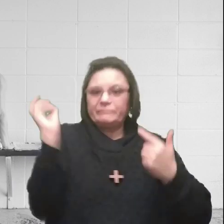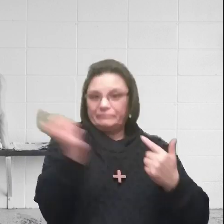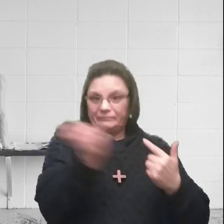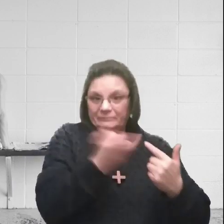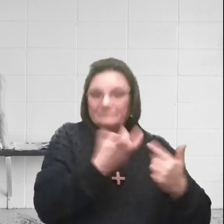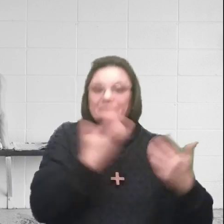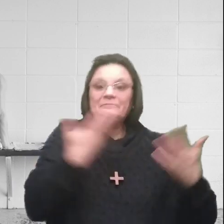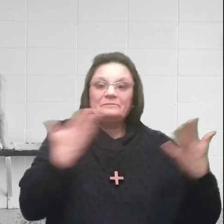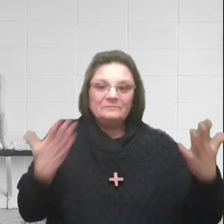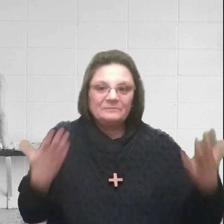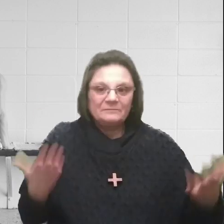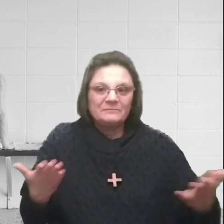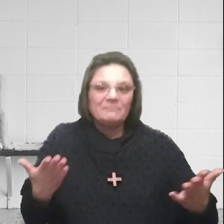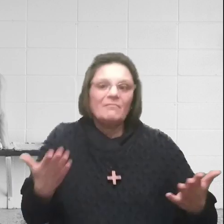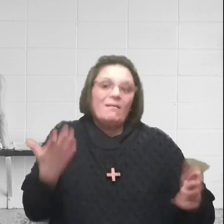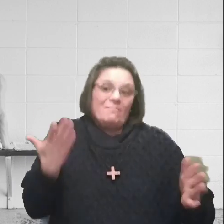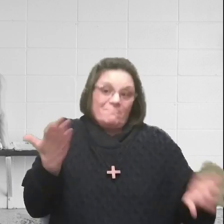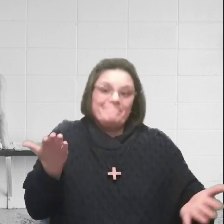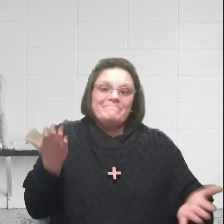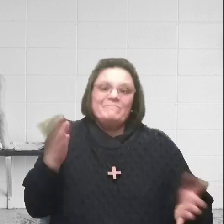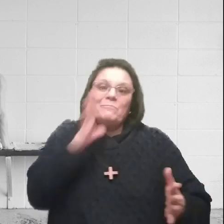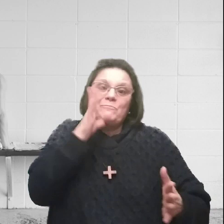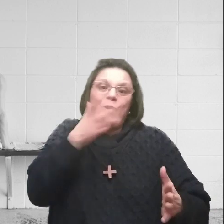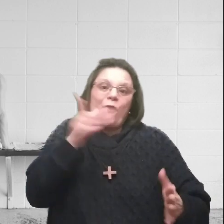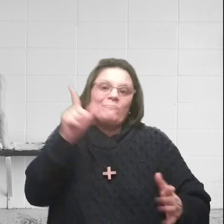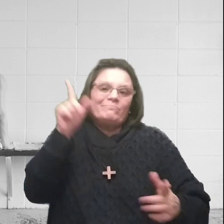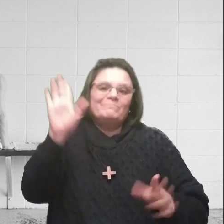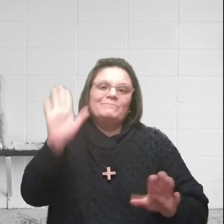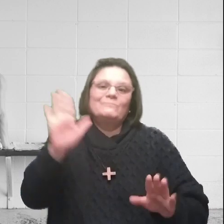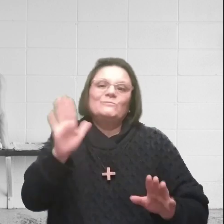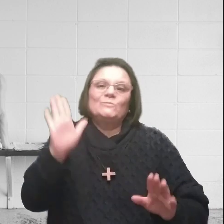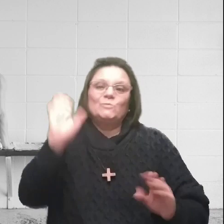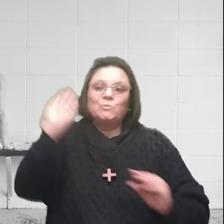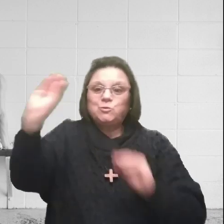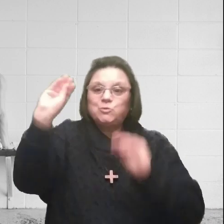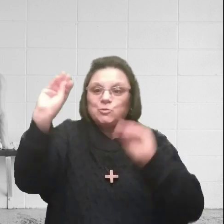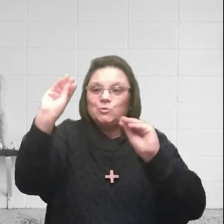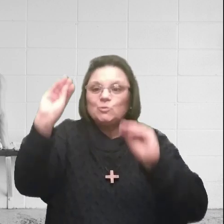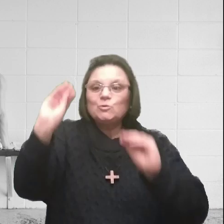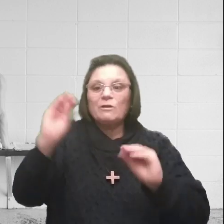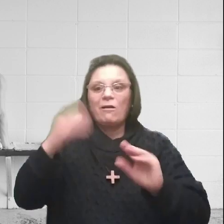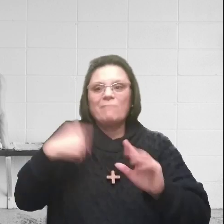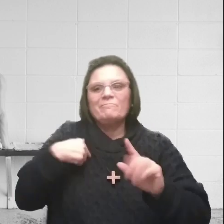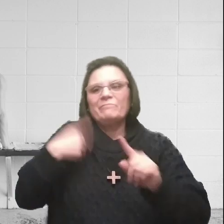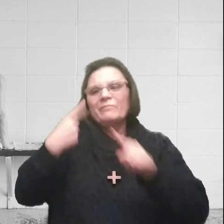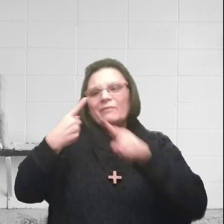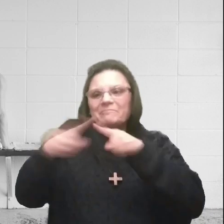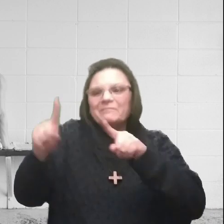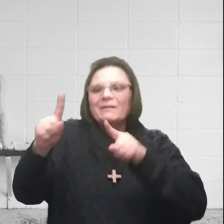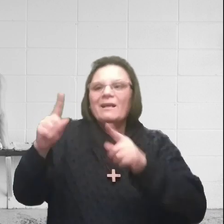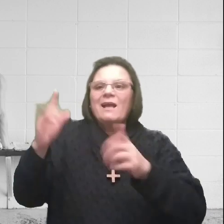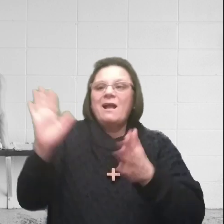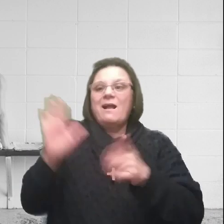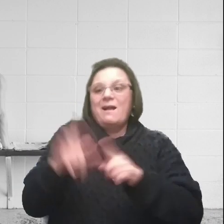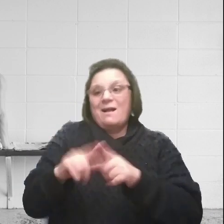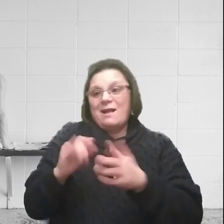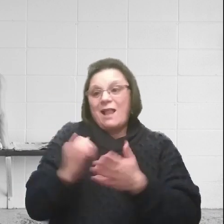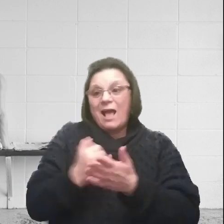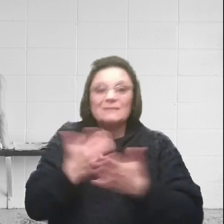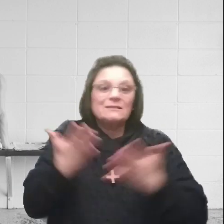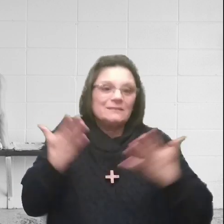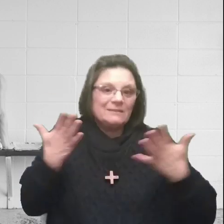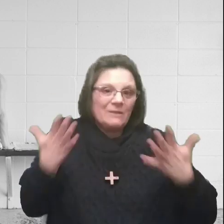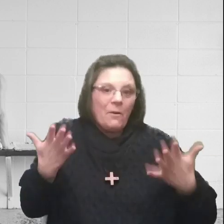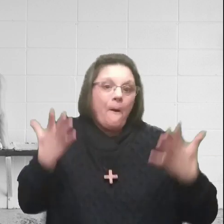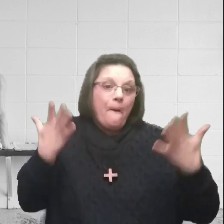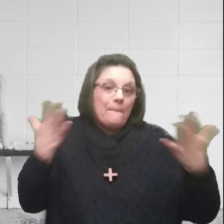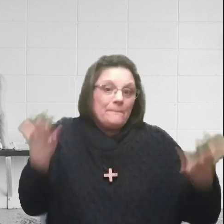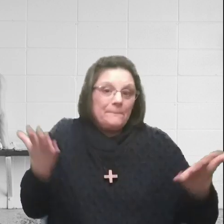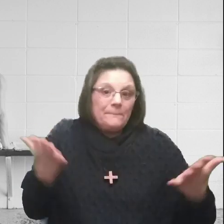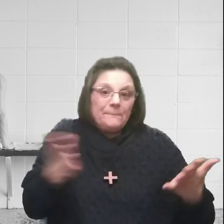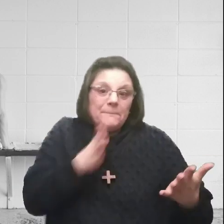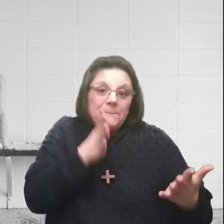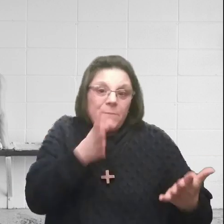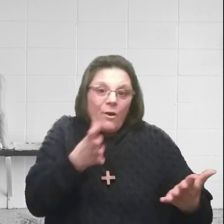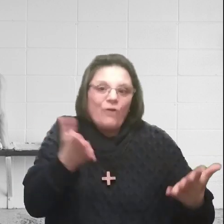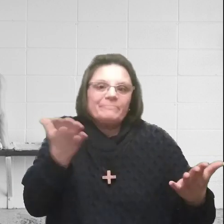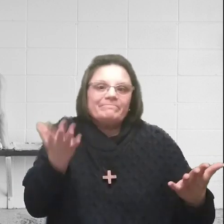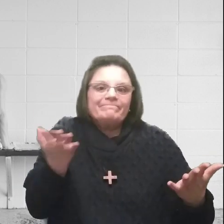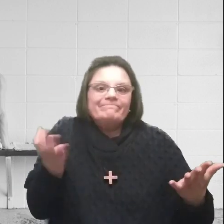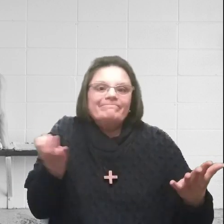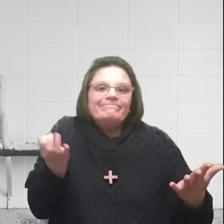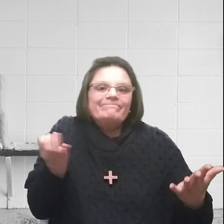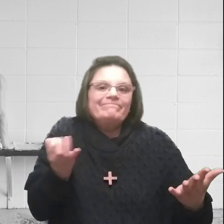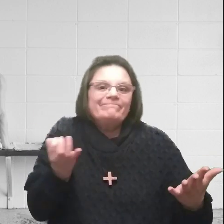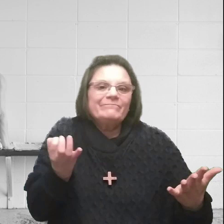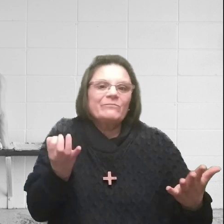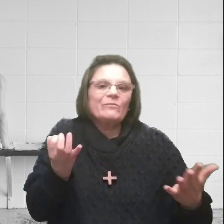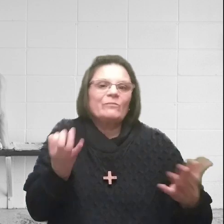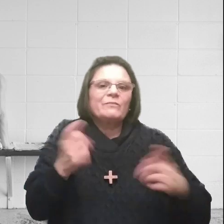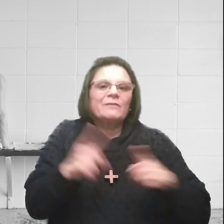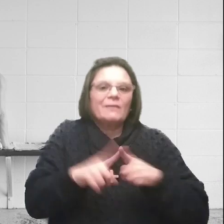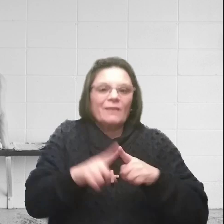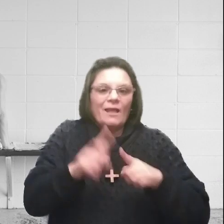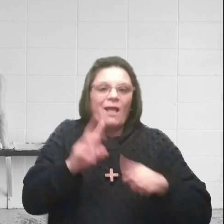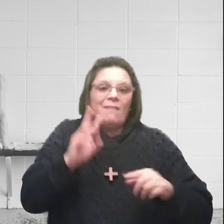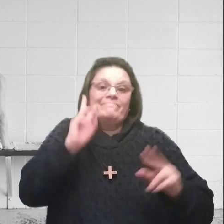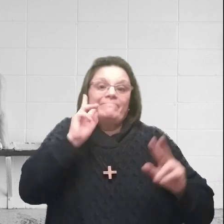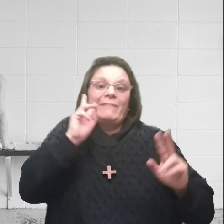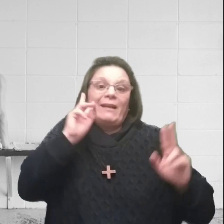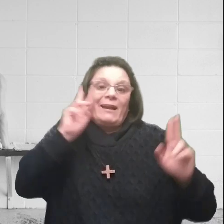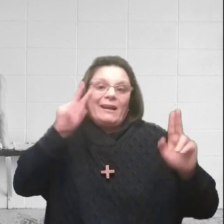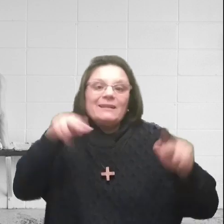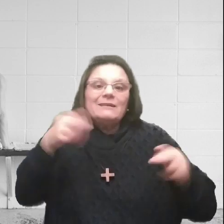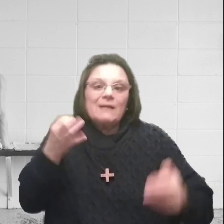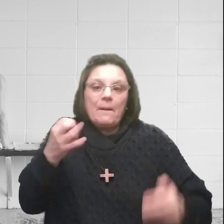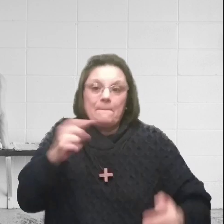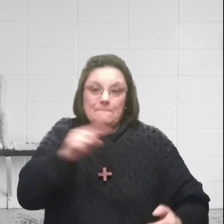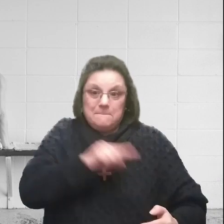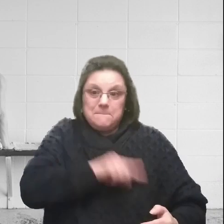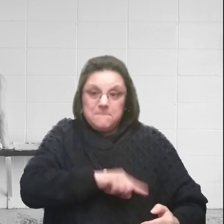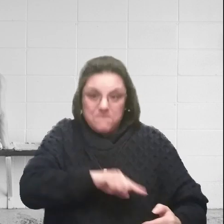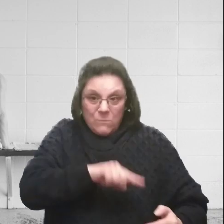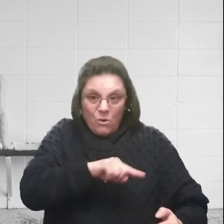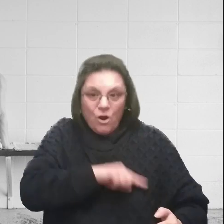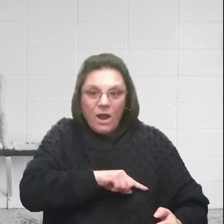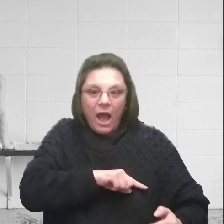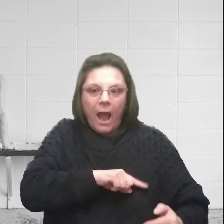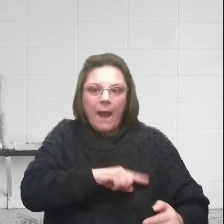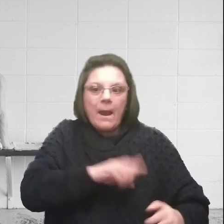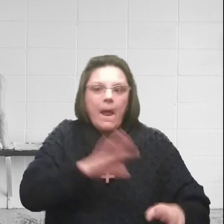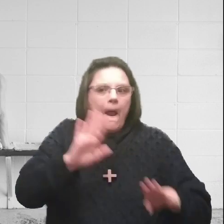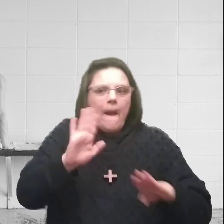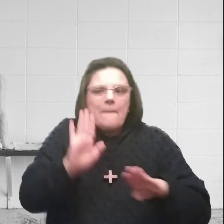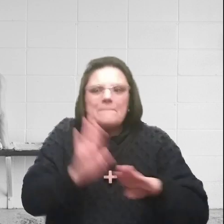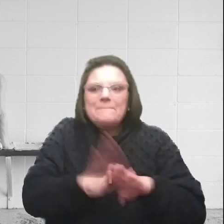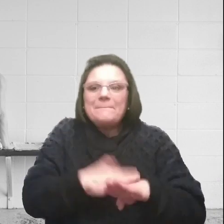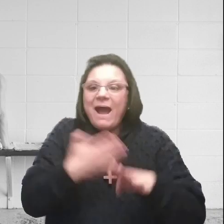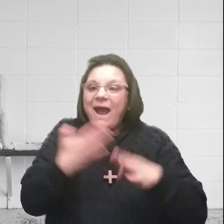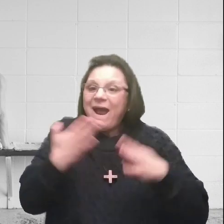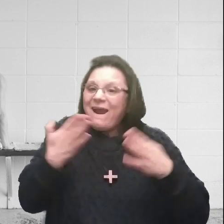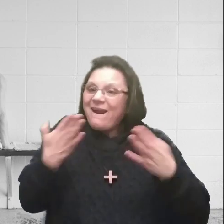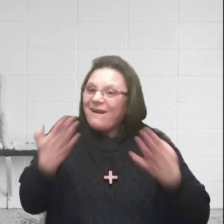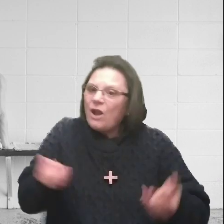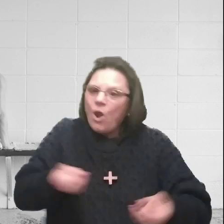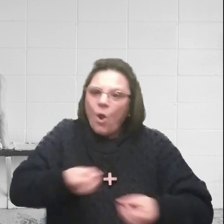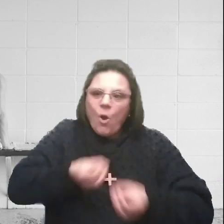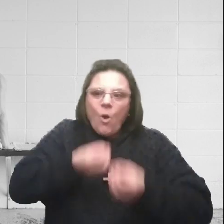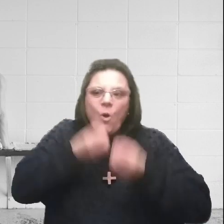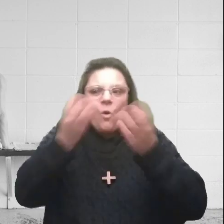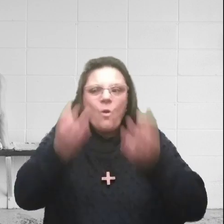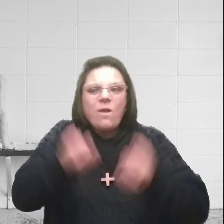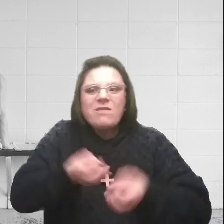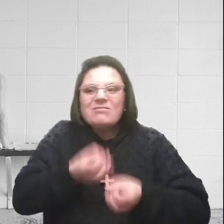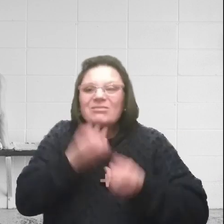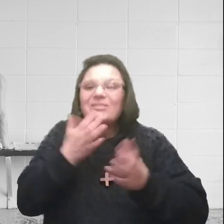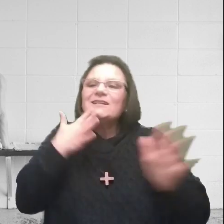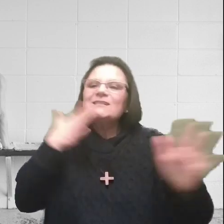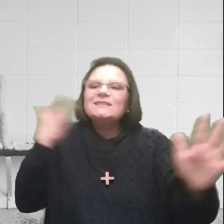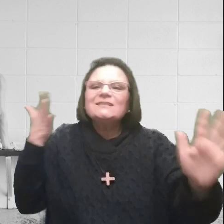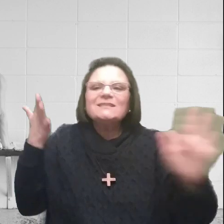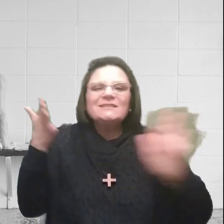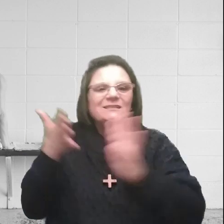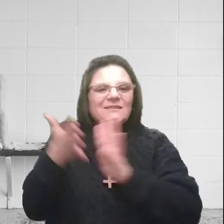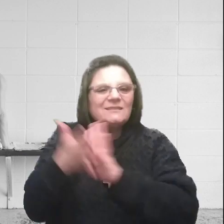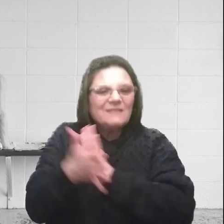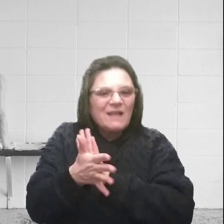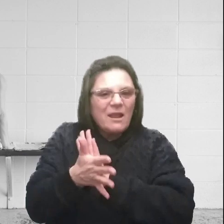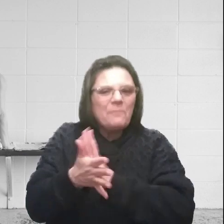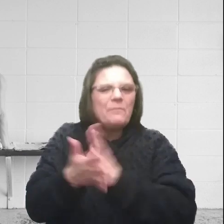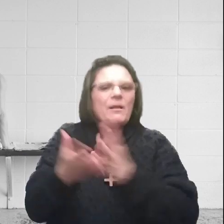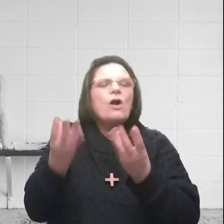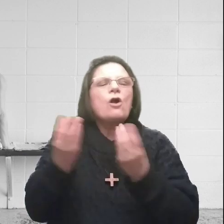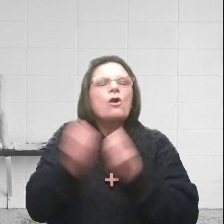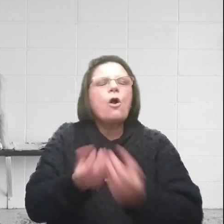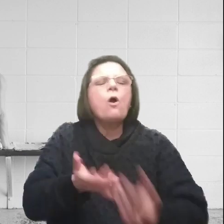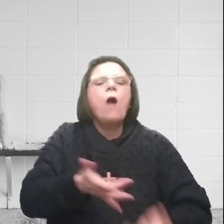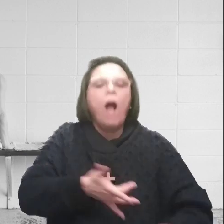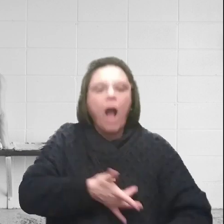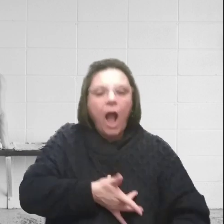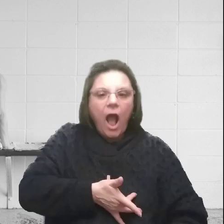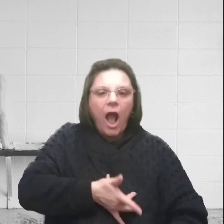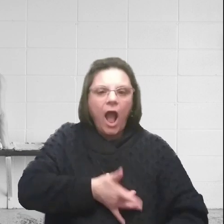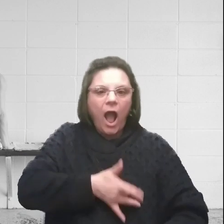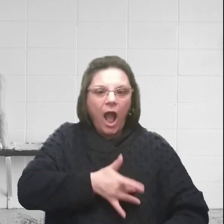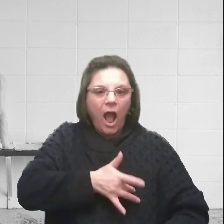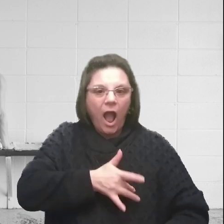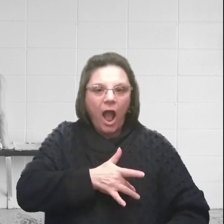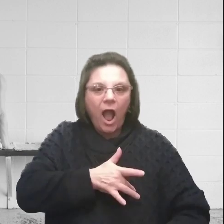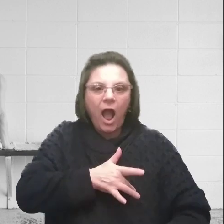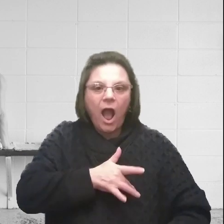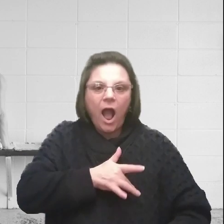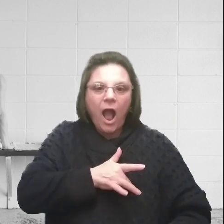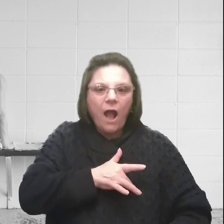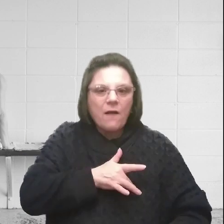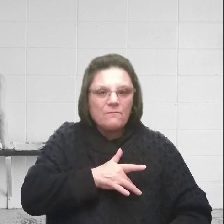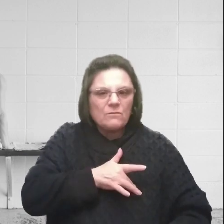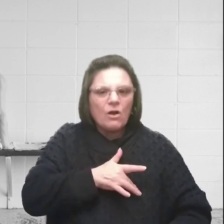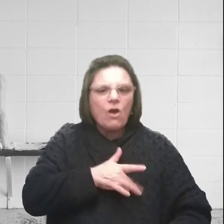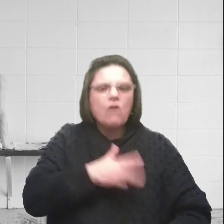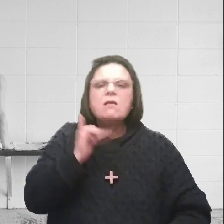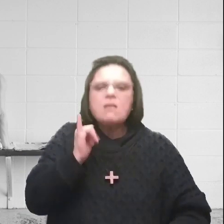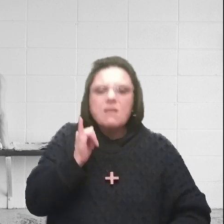pertenecer a otra clase social, por su reputación moral, para que cuenten siempre con el amor